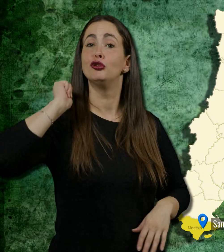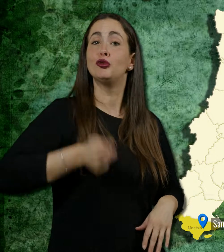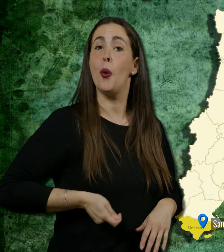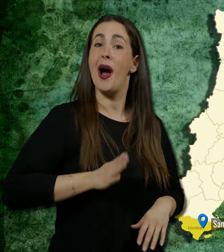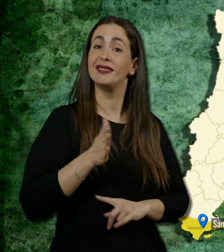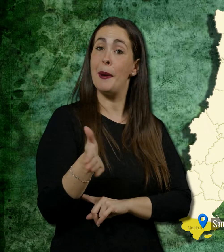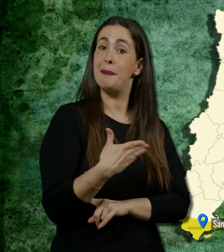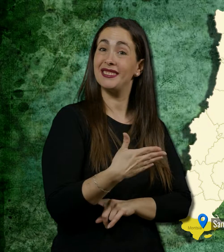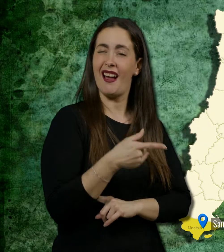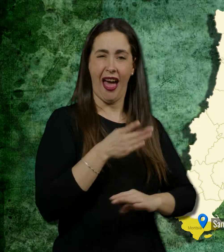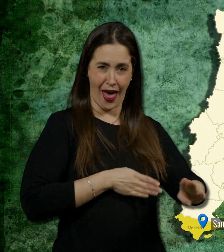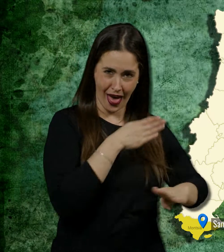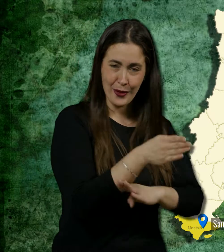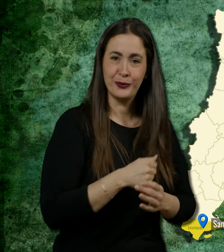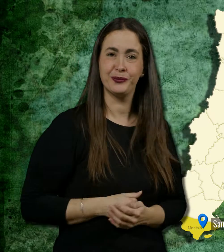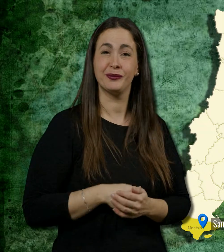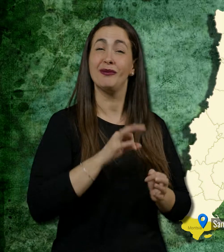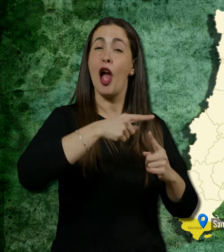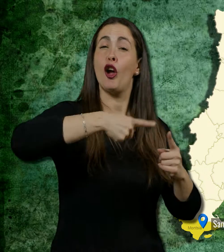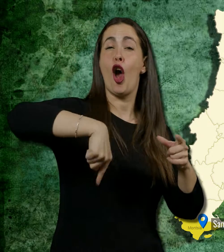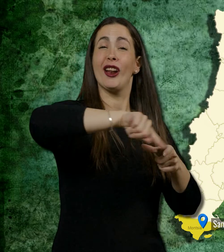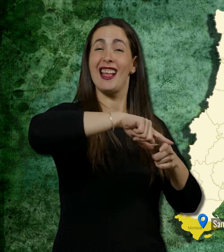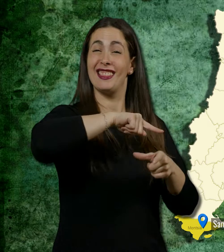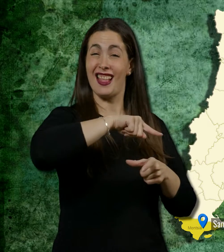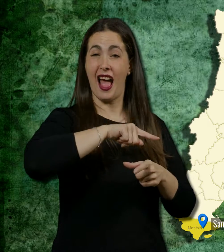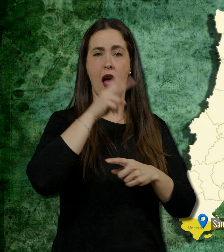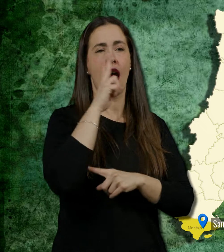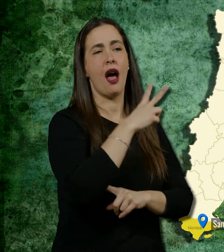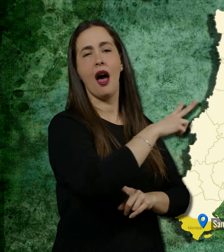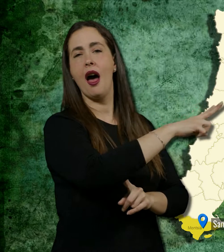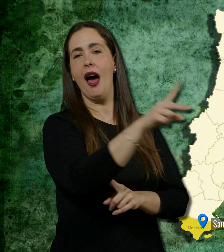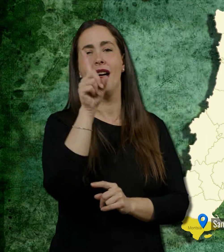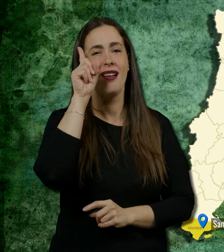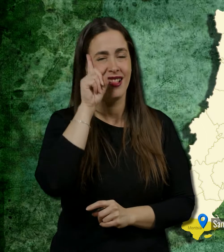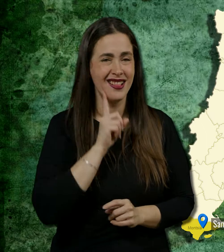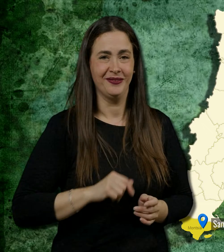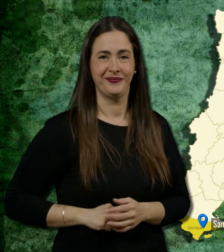Assistir a la subhasta de peix. Contemplar el paisatge des de la Glorieta.